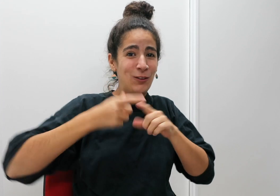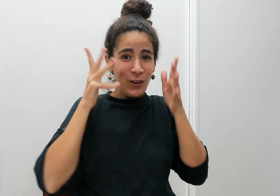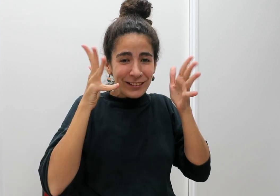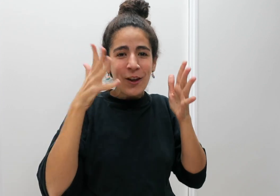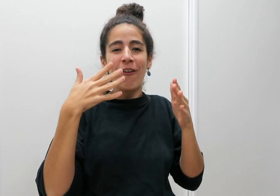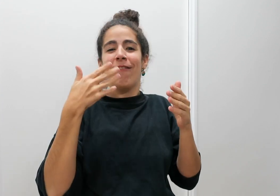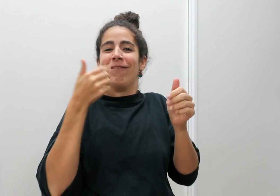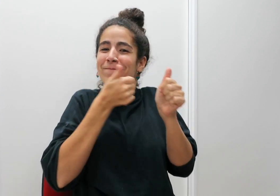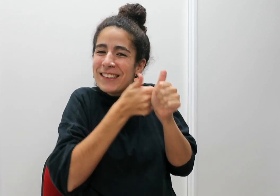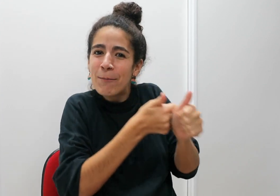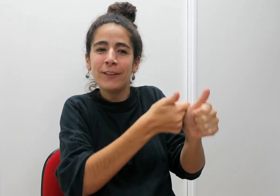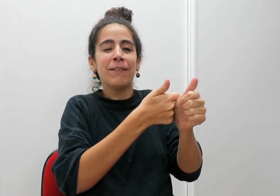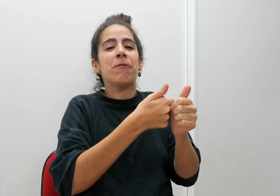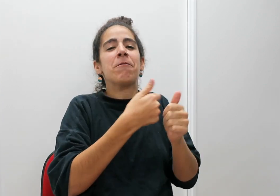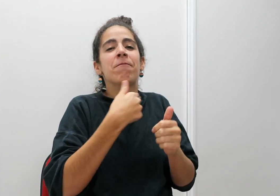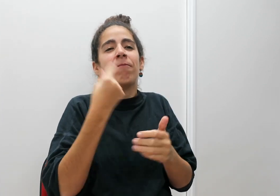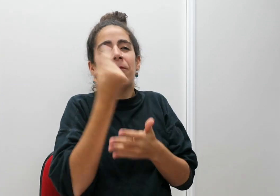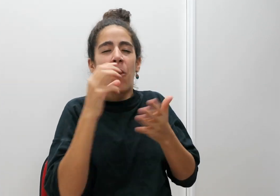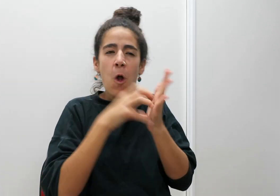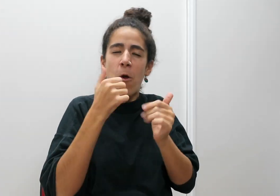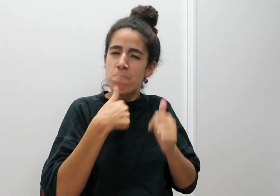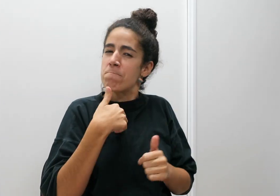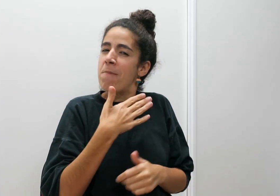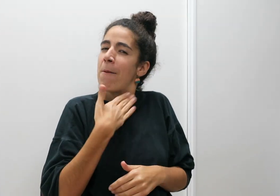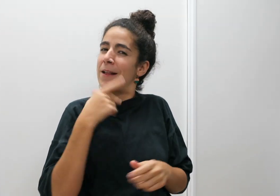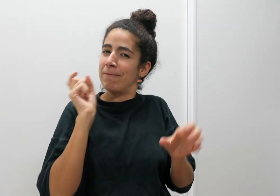ex-miembro del equipo ejecutivo, y siempre he seguido a CJS-CNSE de cerca. Por eso me apetecía participar en